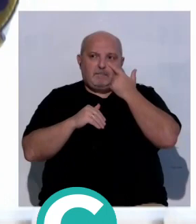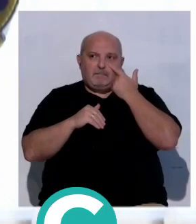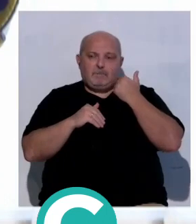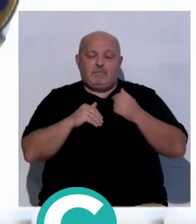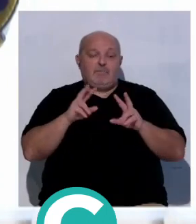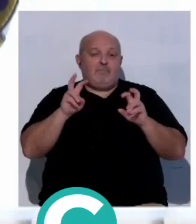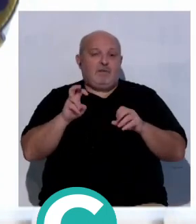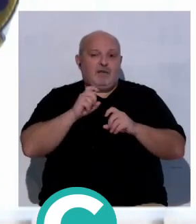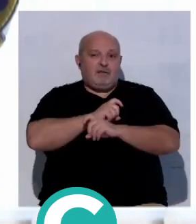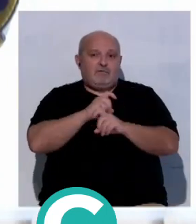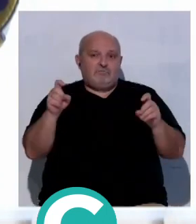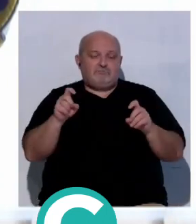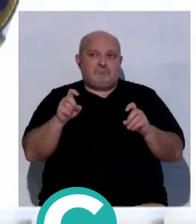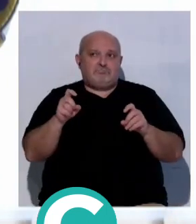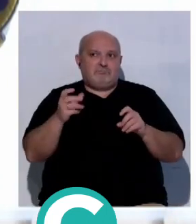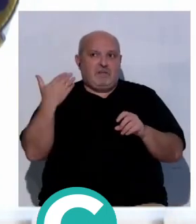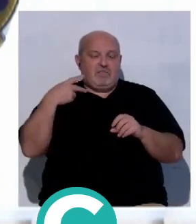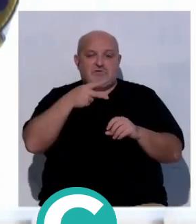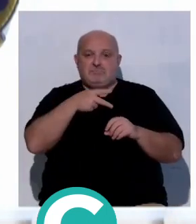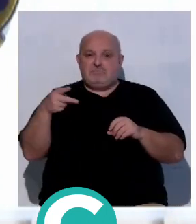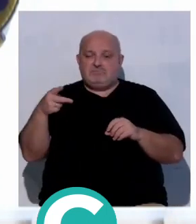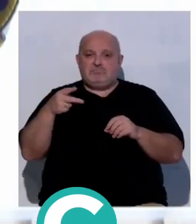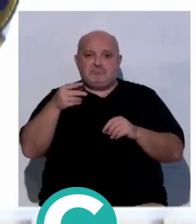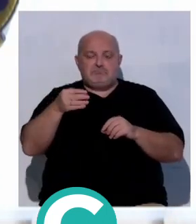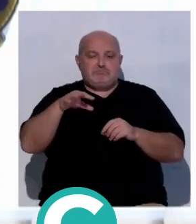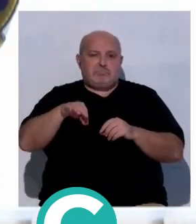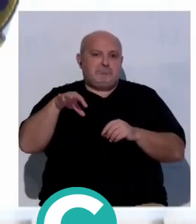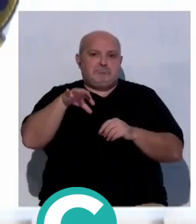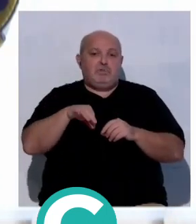sabé anunciamos prácticamente hace dos semanas y con cuentagotas y desde el punto de vista de